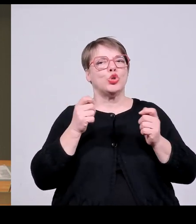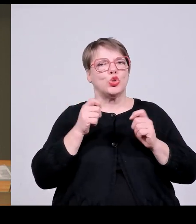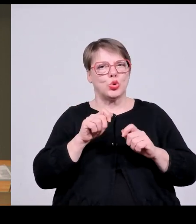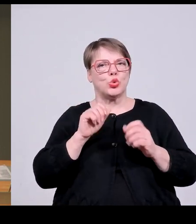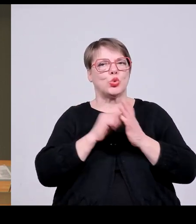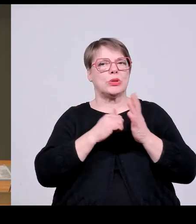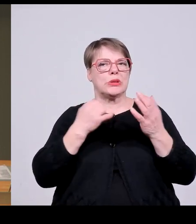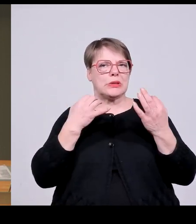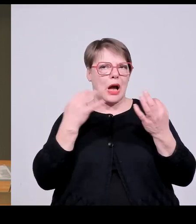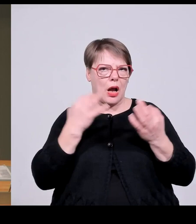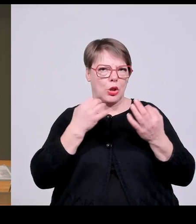Bitte schön. (Rednerwechsel)